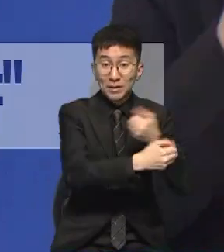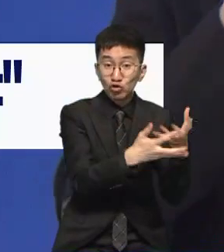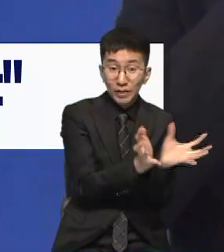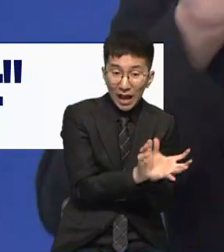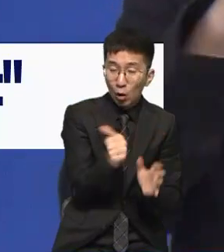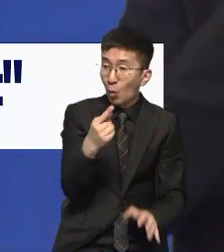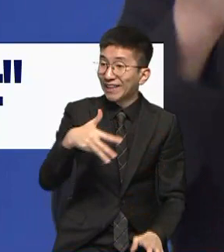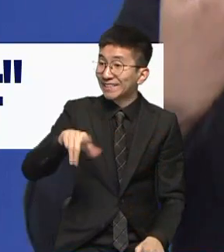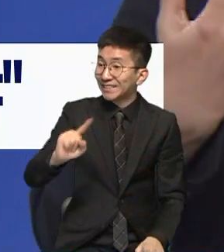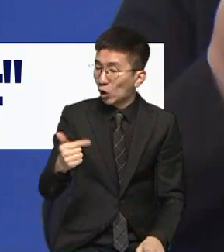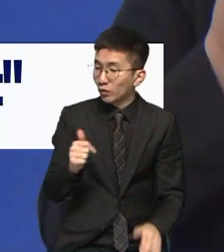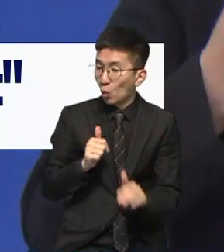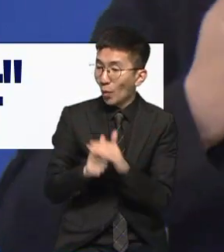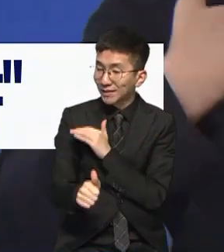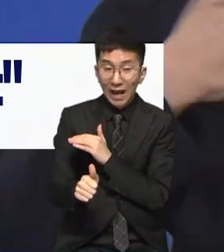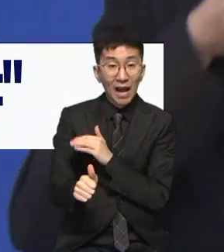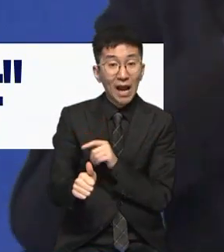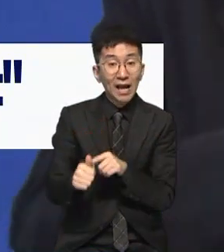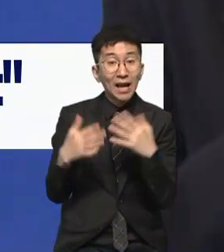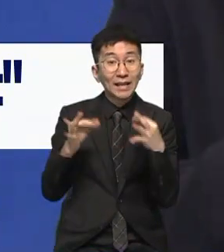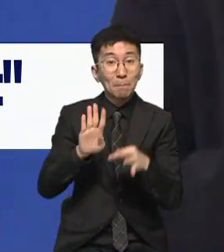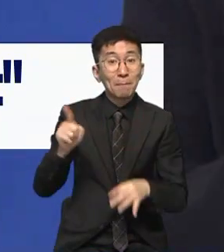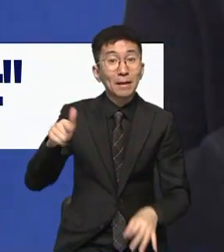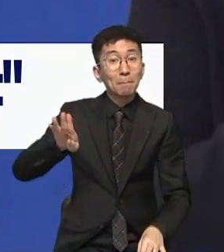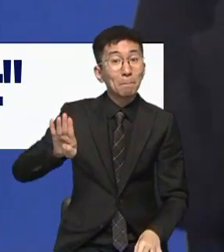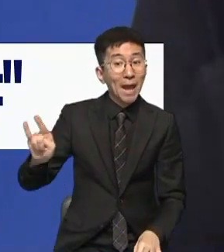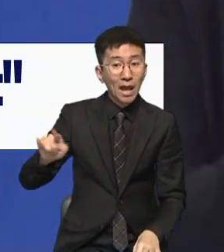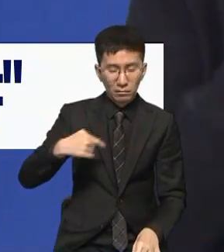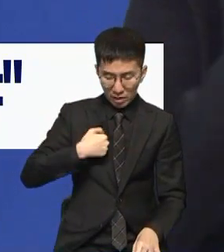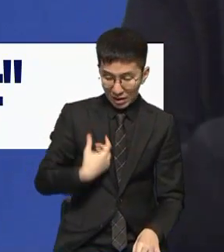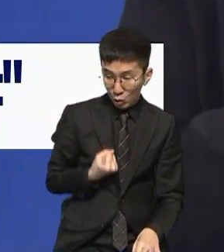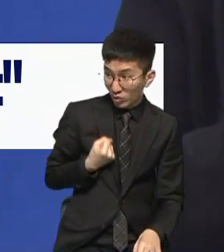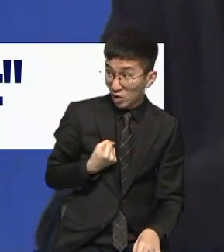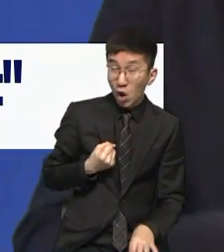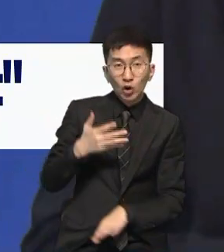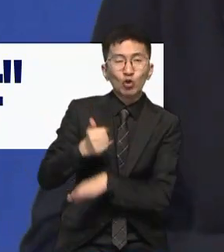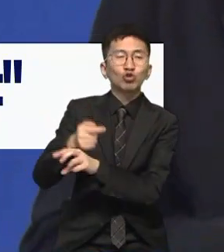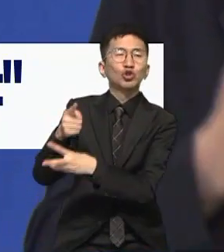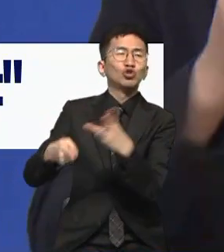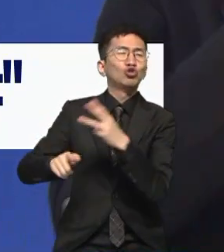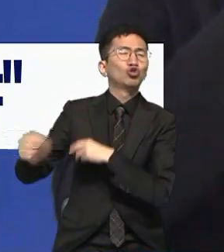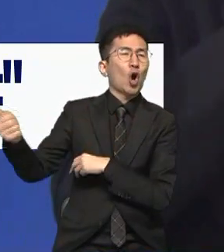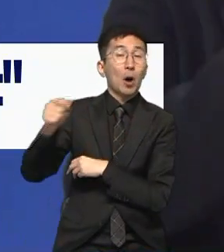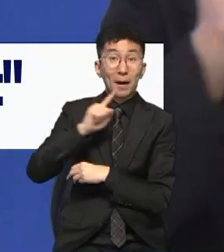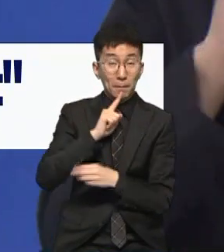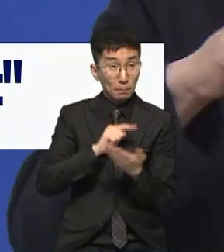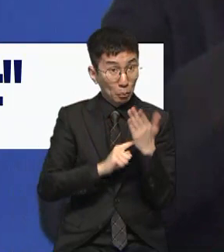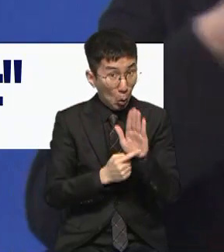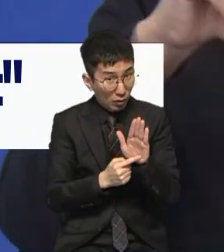민주당은 화천대유 대주주 김만배 씨가 자신이 가지고 있는 카드면 윤석열 후보는 죽는다고 했던 녹취록을 언급하며 윤 후보